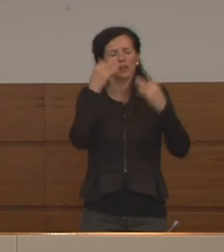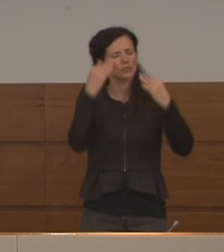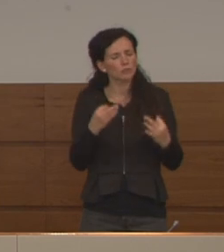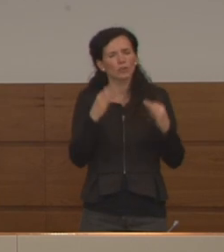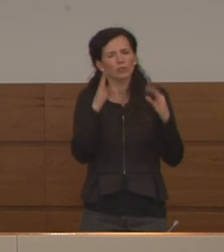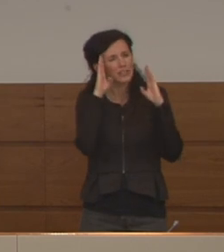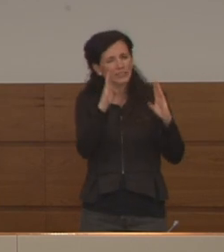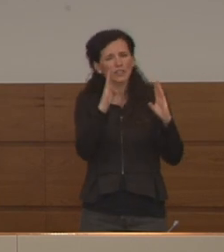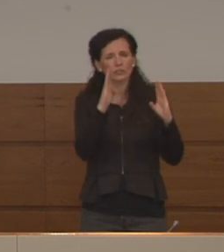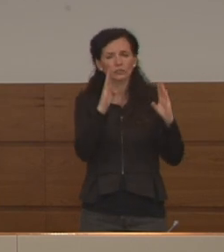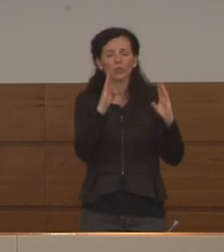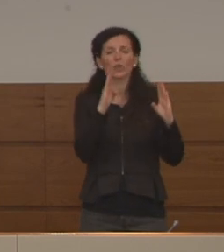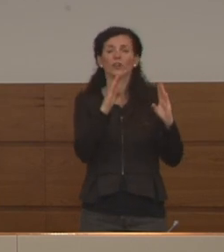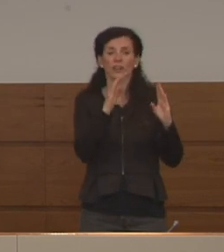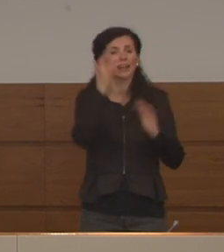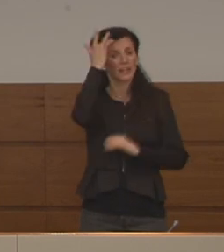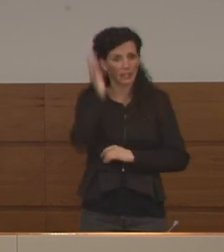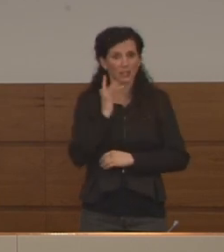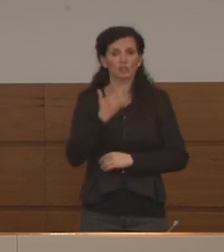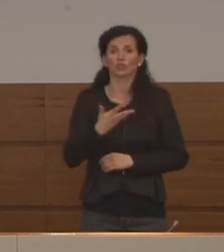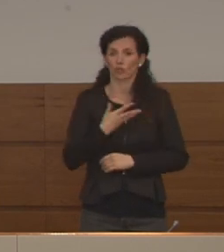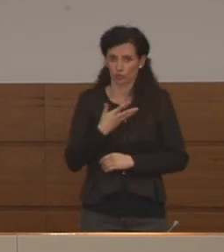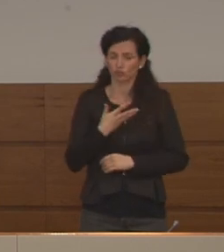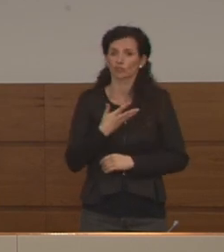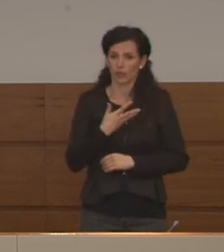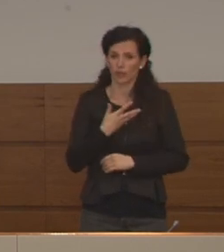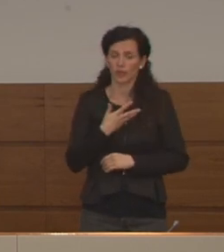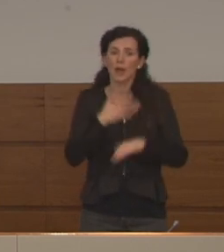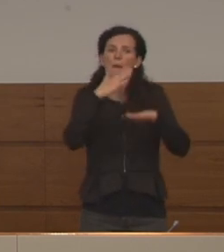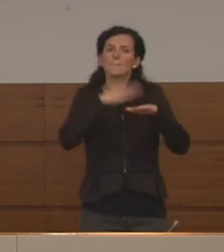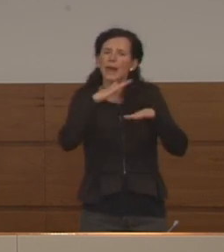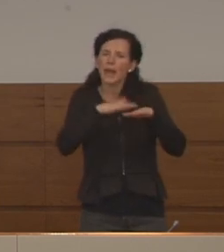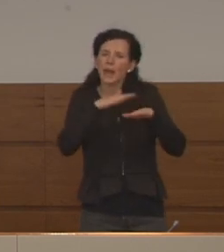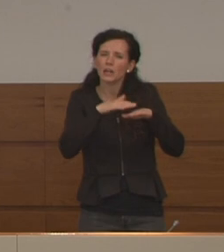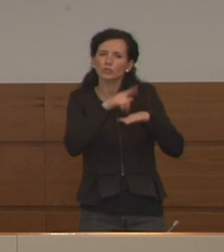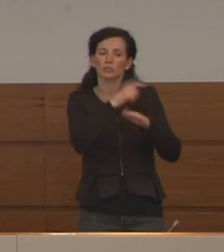quantificazione di rischio, sia tutte le metodologie, tutti i protocolli che